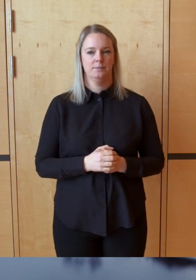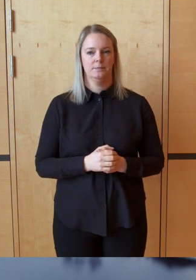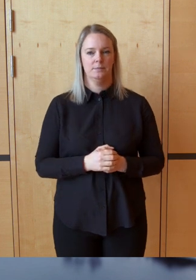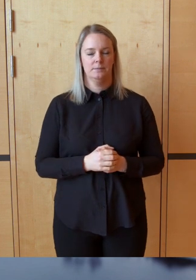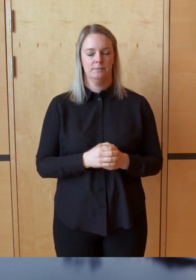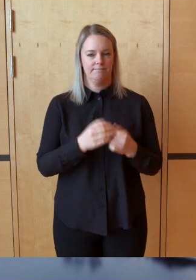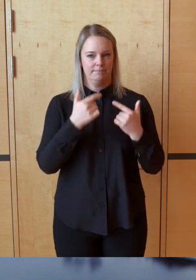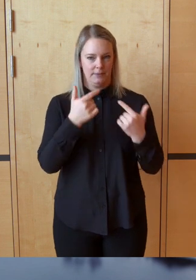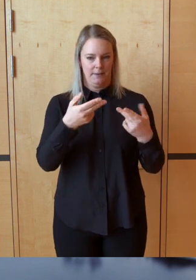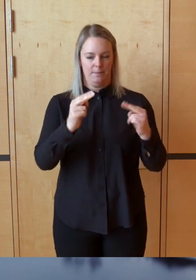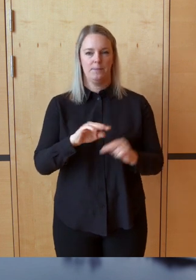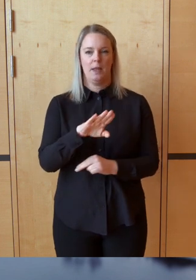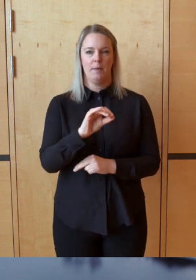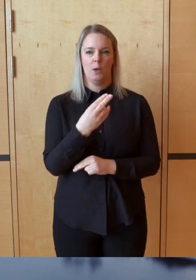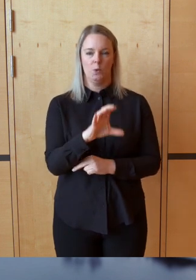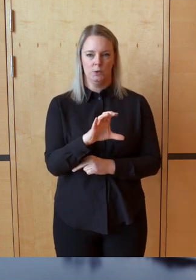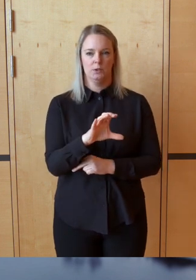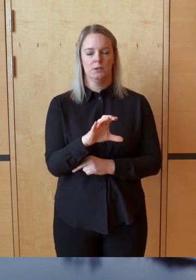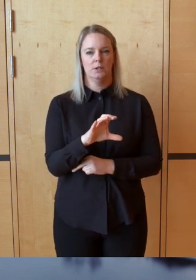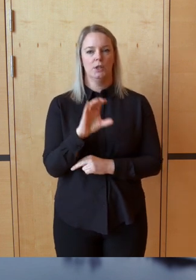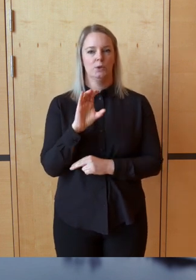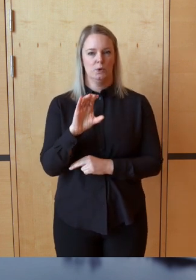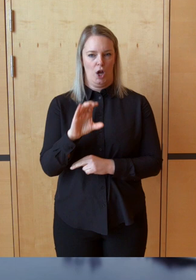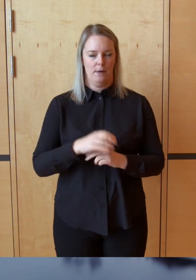Tack ska du ha då vill Magnus Nilsson Socialdemokraterna adress till Tomas teglund Varsågod